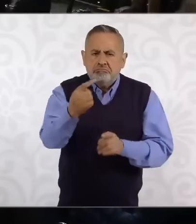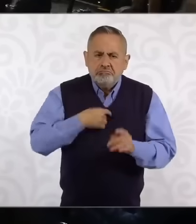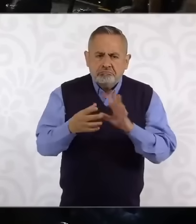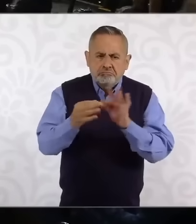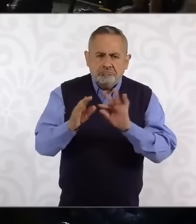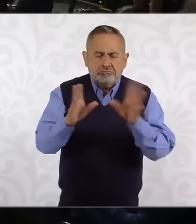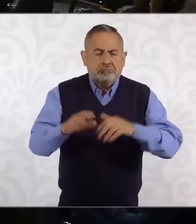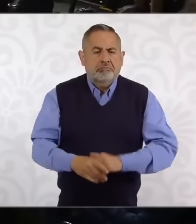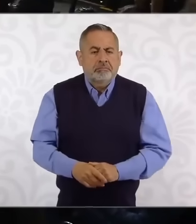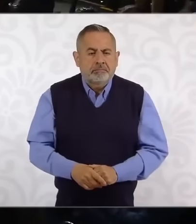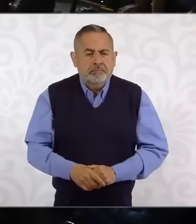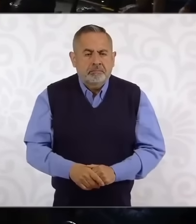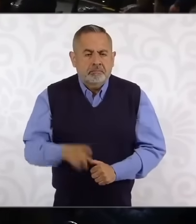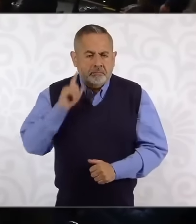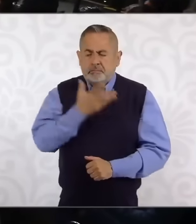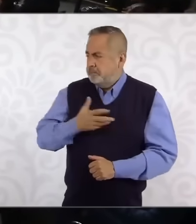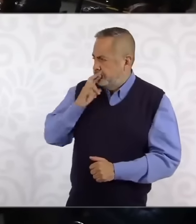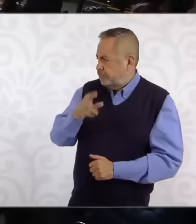Bueno, lo explicó aquí el general, quiere comentarlo,